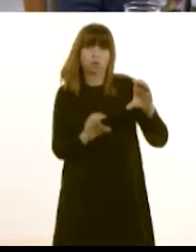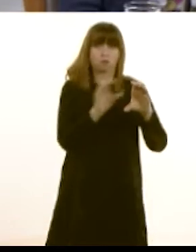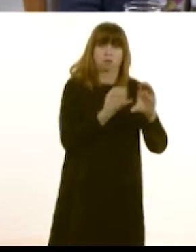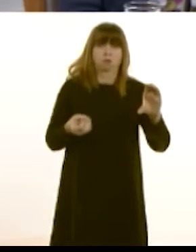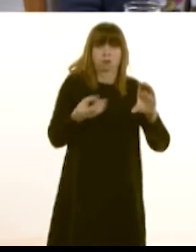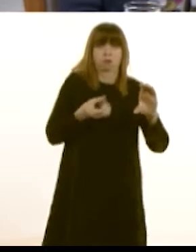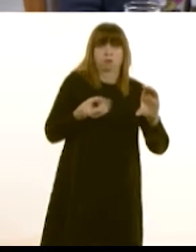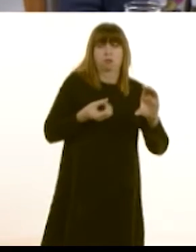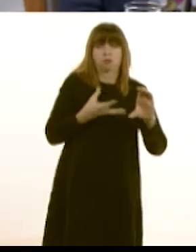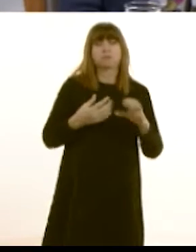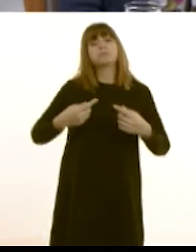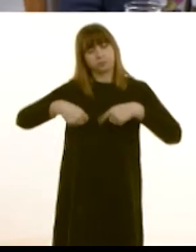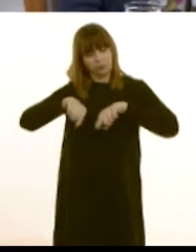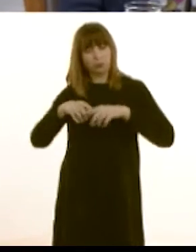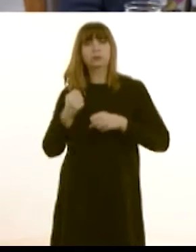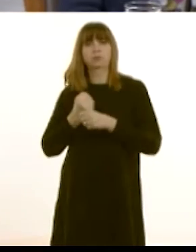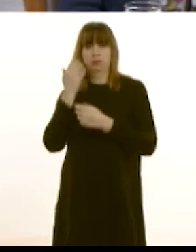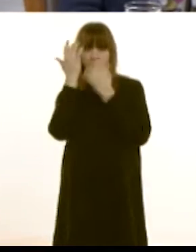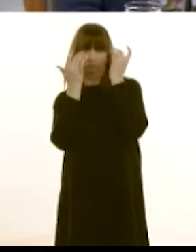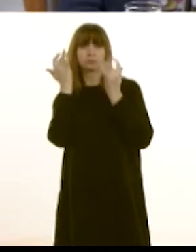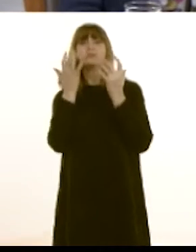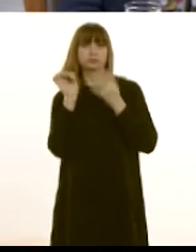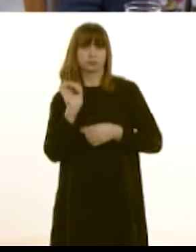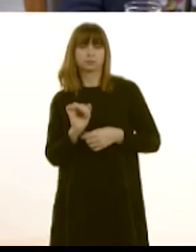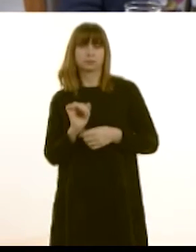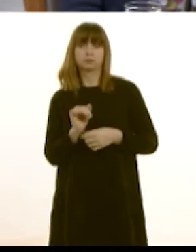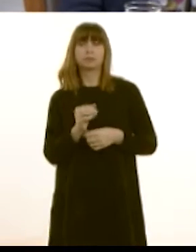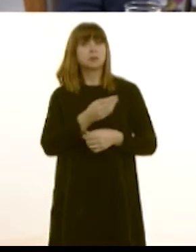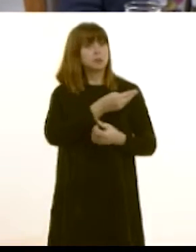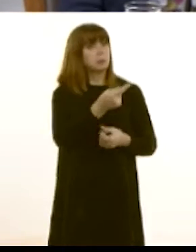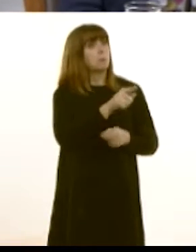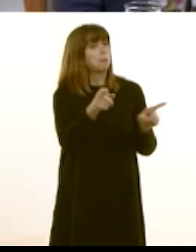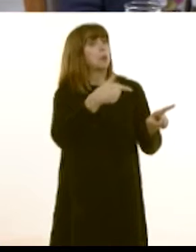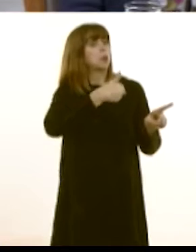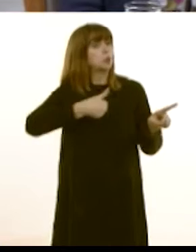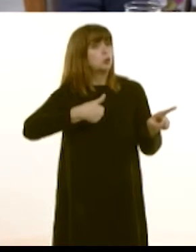Bydd gan ran fwyaf o bobl, byddwn iín erfyn, insiwrans o ryw fathóbyddai rhai, wrth gwrs,